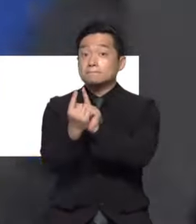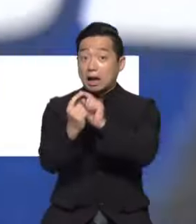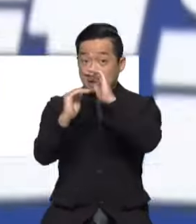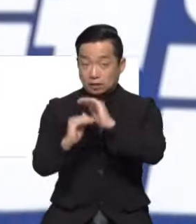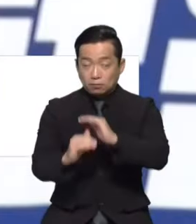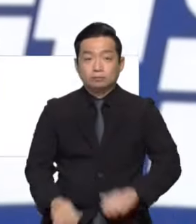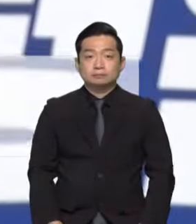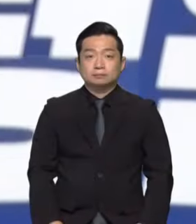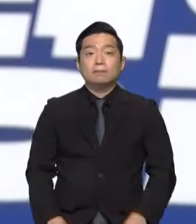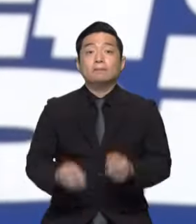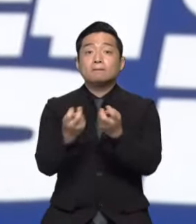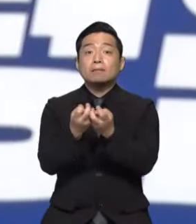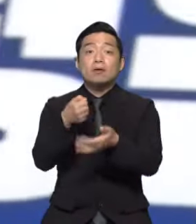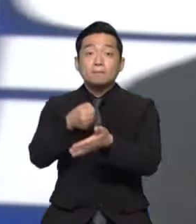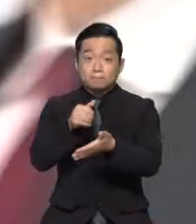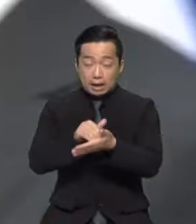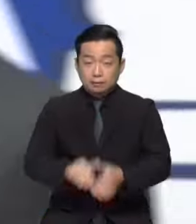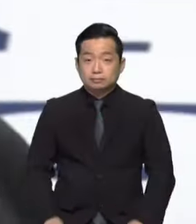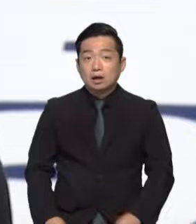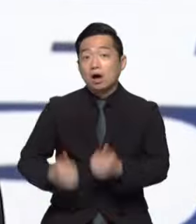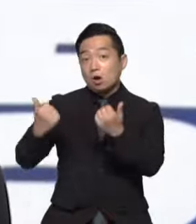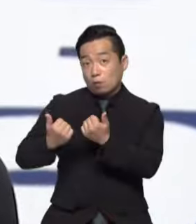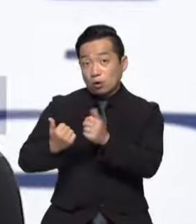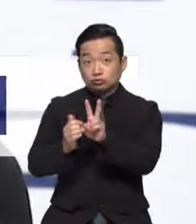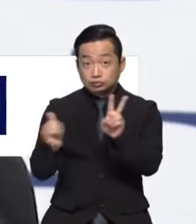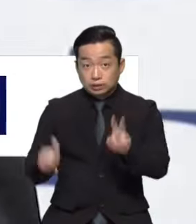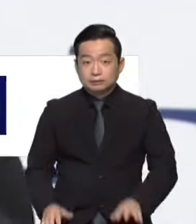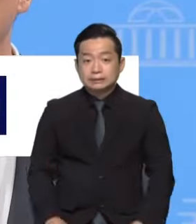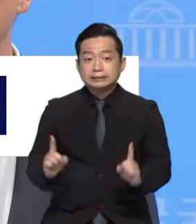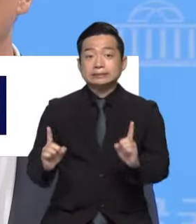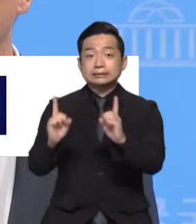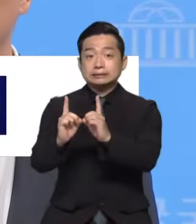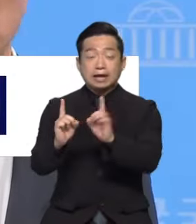형식이 정해졌습니다. 회담은 두 대표 간 일대일 회담 없이